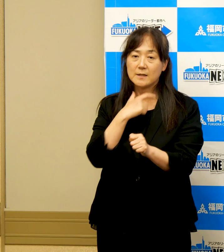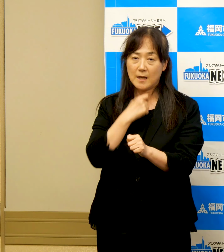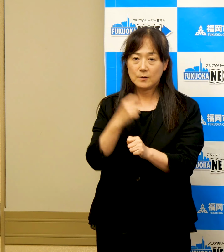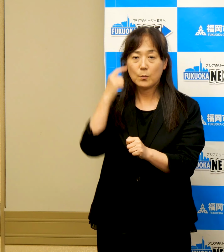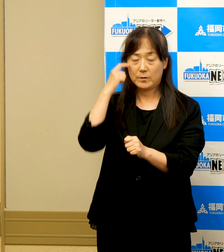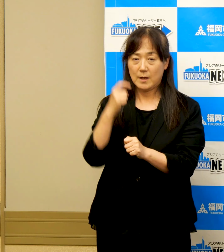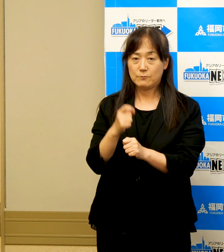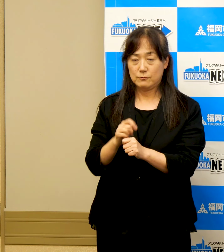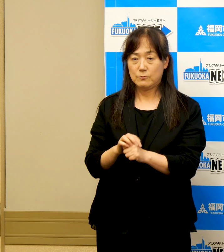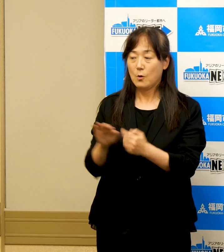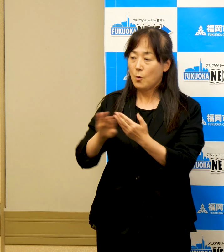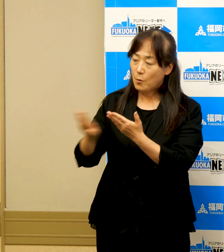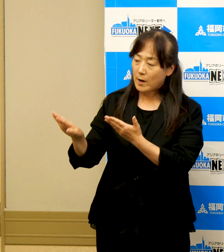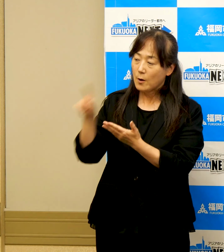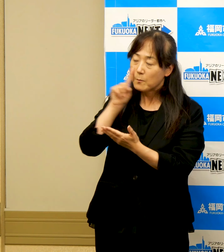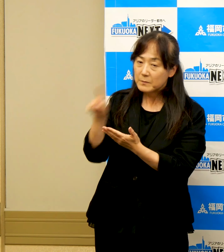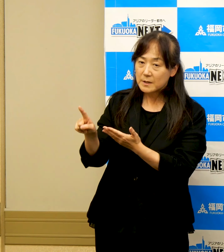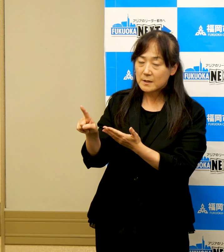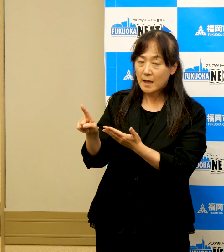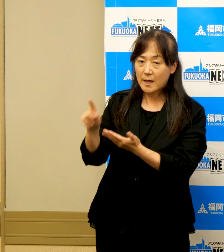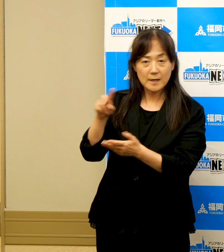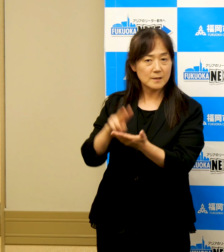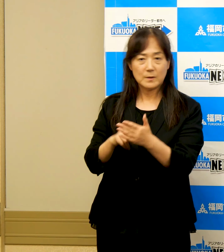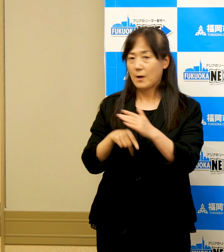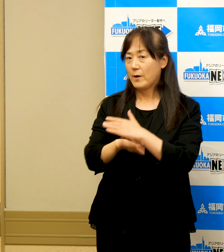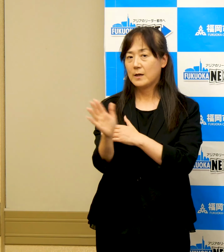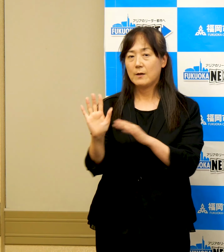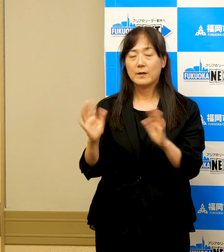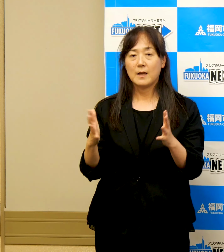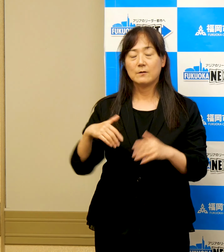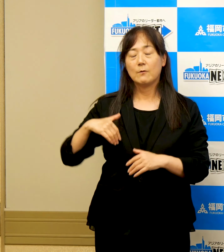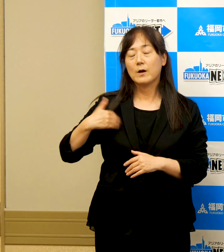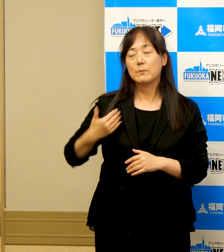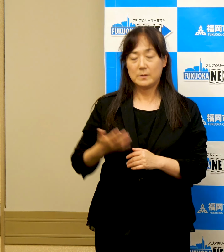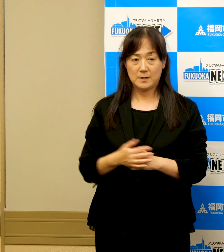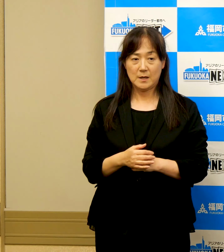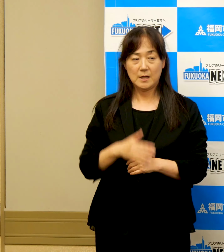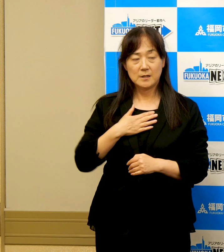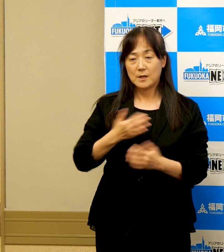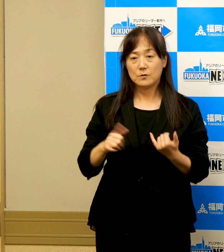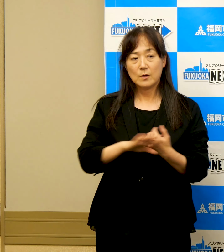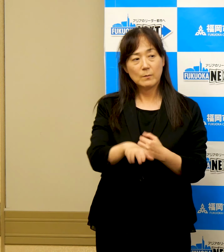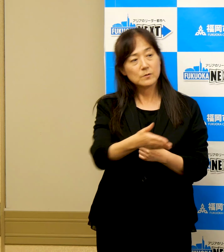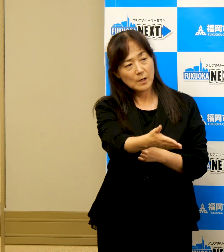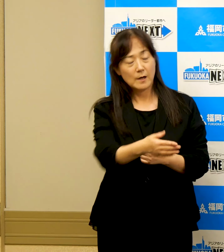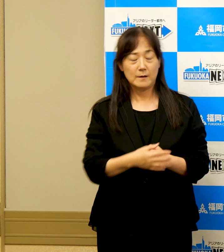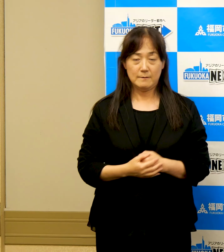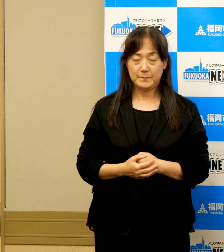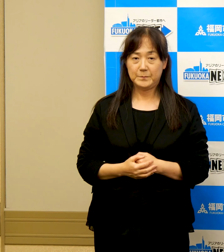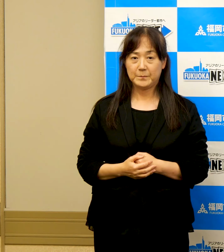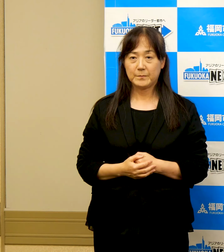ちょっとよそを見て決めたわけではなかったんで ちょっとごめんなさい 今把握していないですが なんか知っている人います？ (記者)いや (市長)ちょっと今は はい ごめんなさい